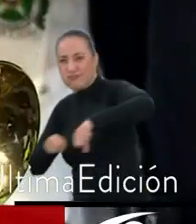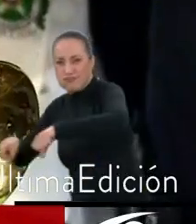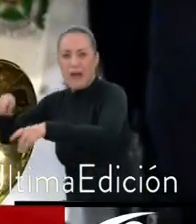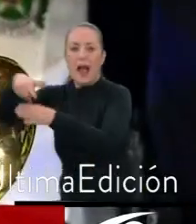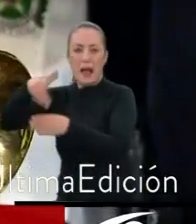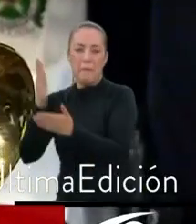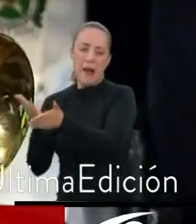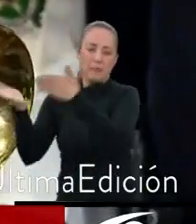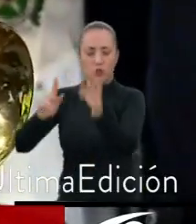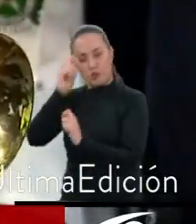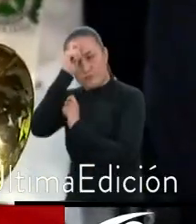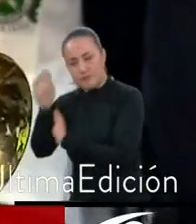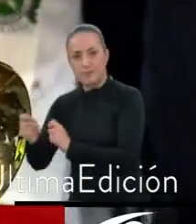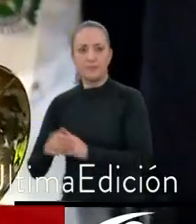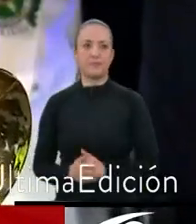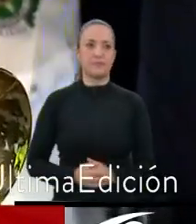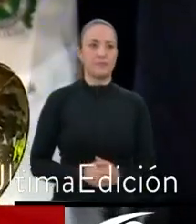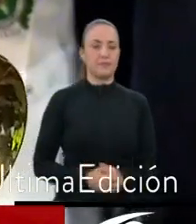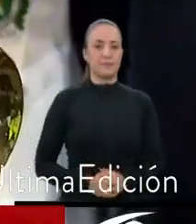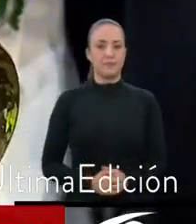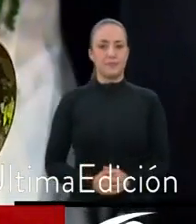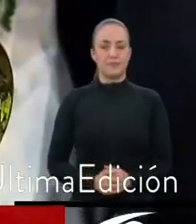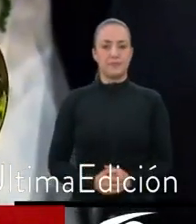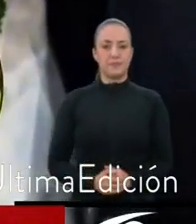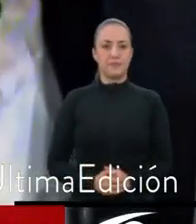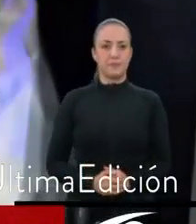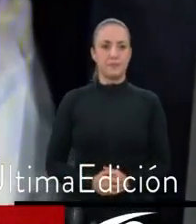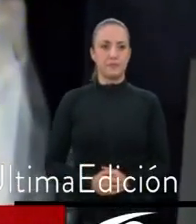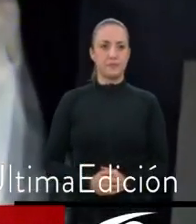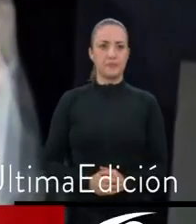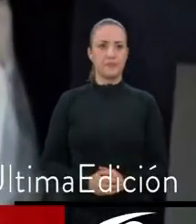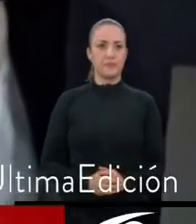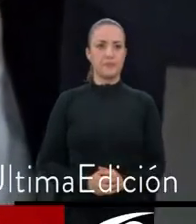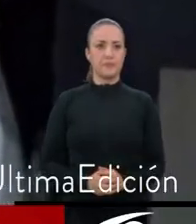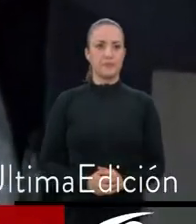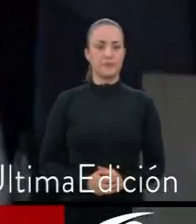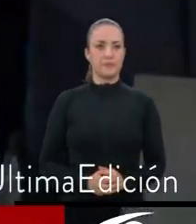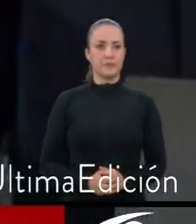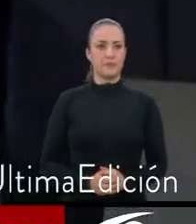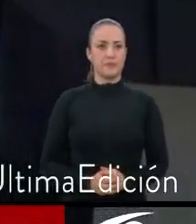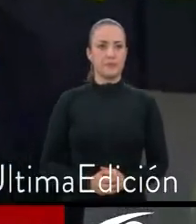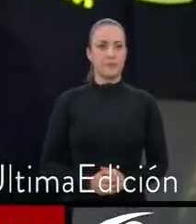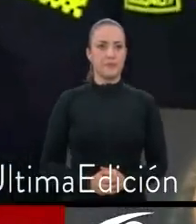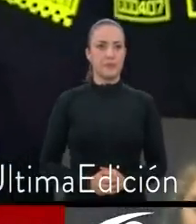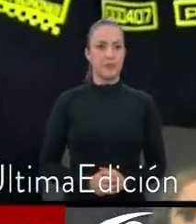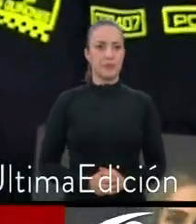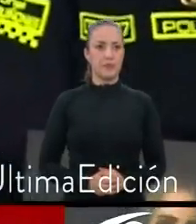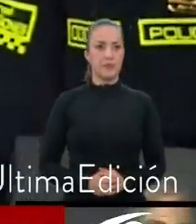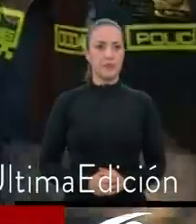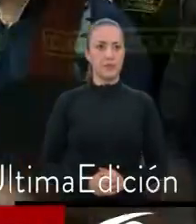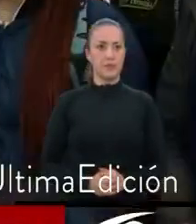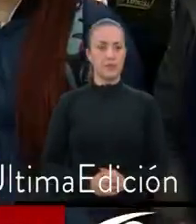la misma esquina donde fue asesinado el patrullero y le